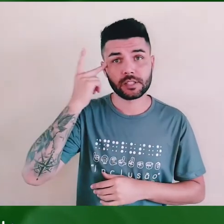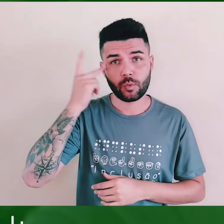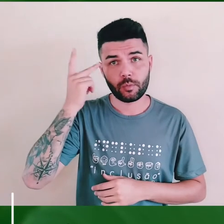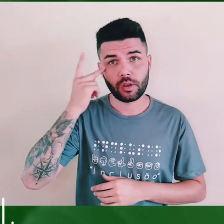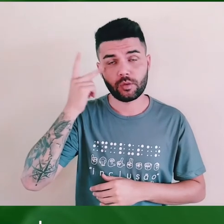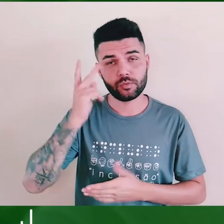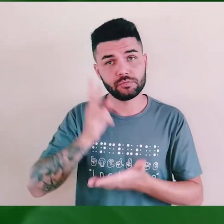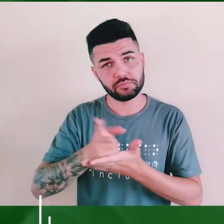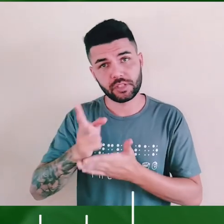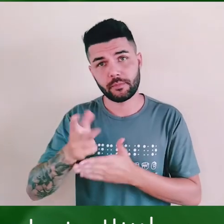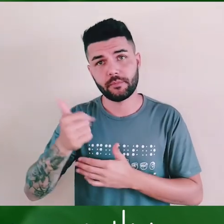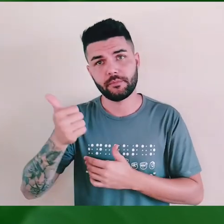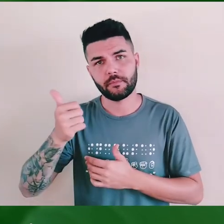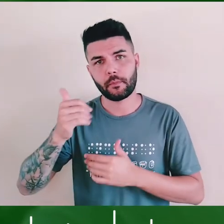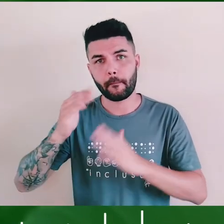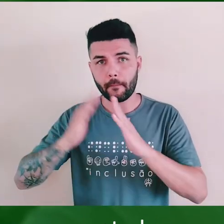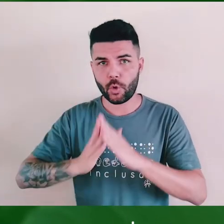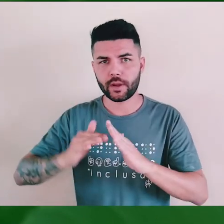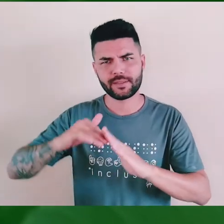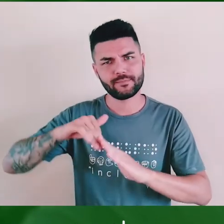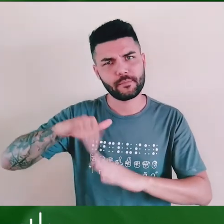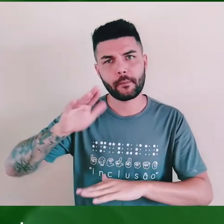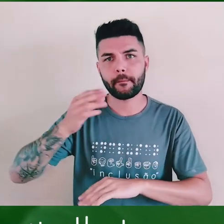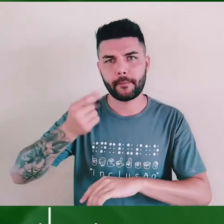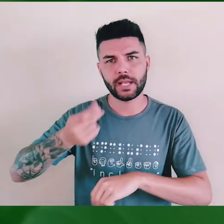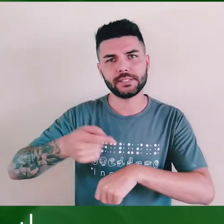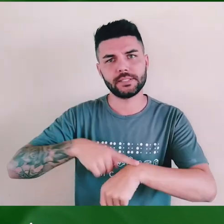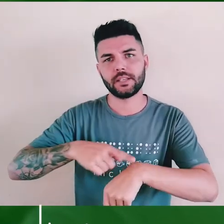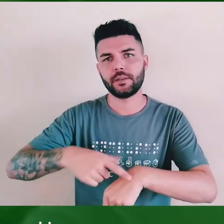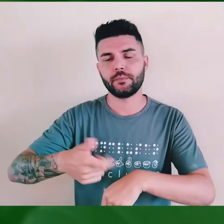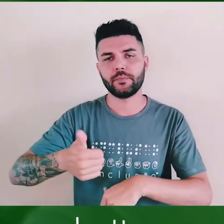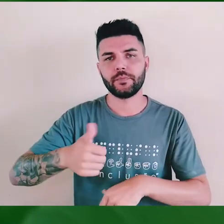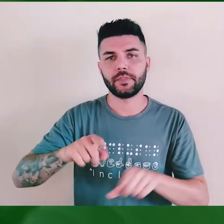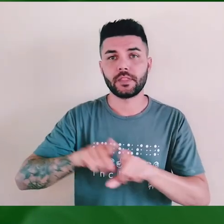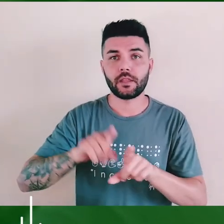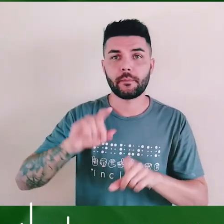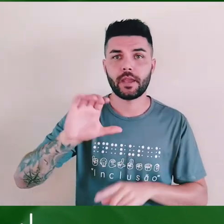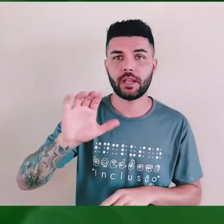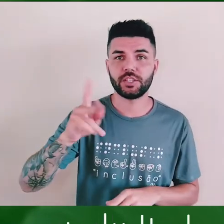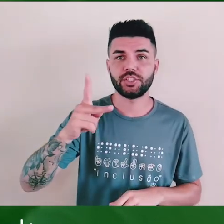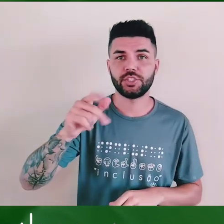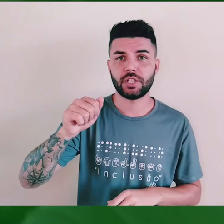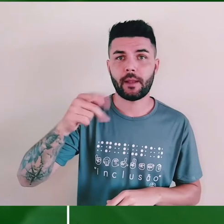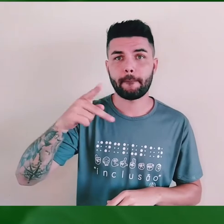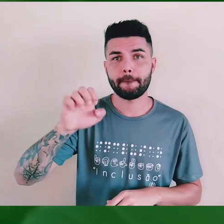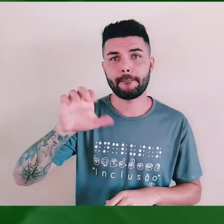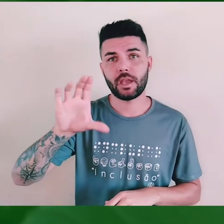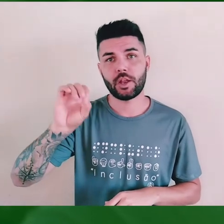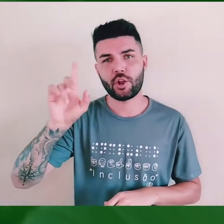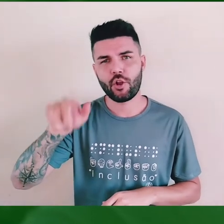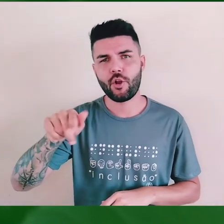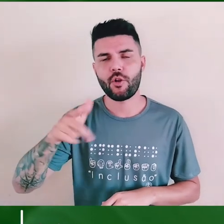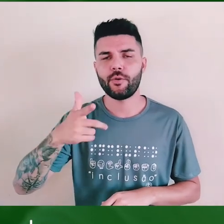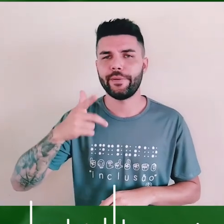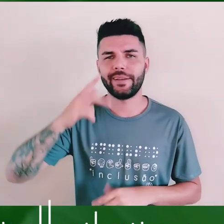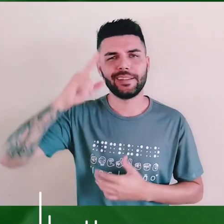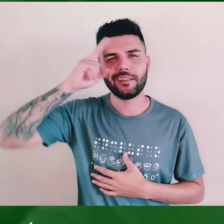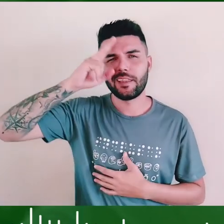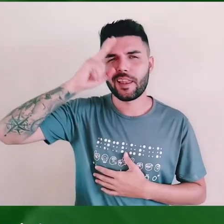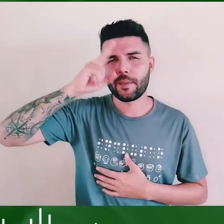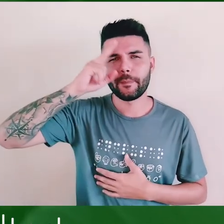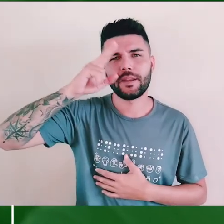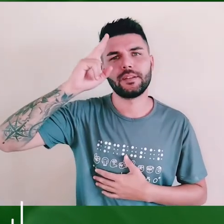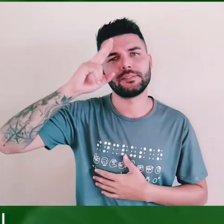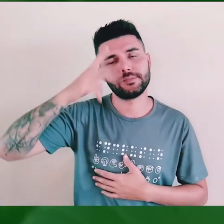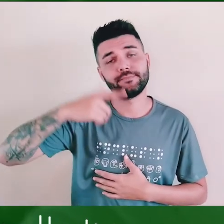parte da minha vida e Chapecó foi onde eu fui mais feliz, onde eu guardo minhas melhores